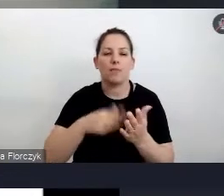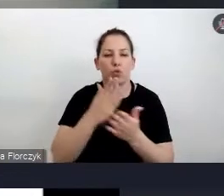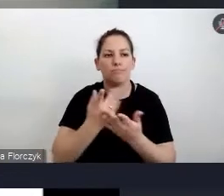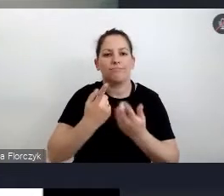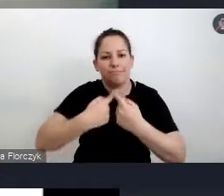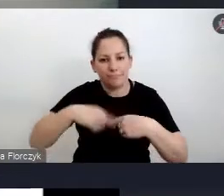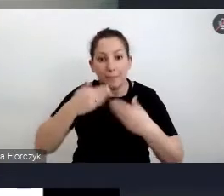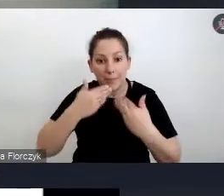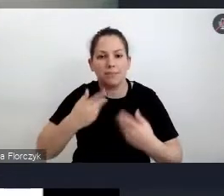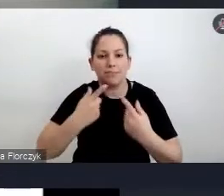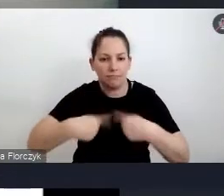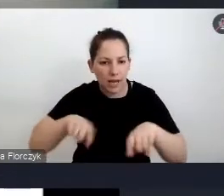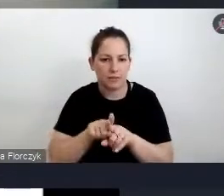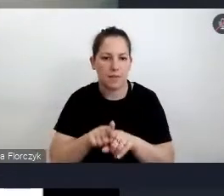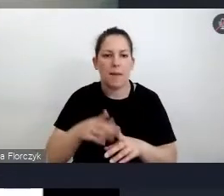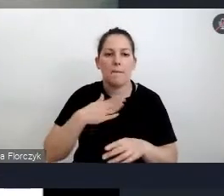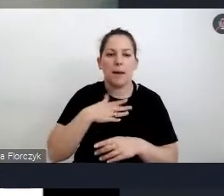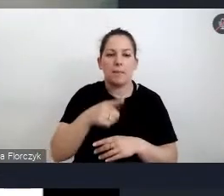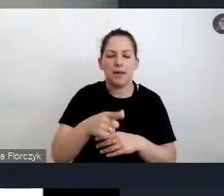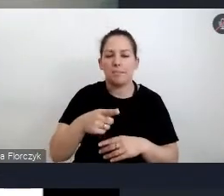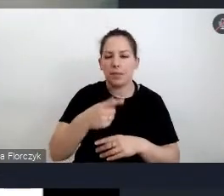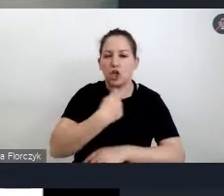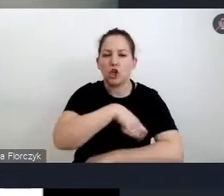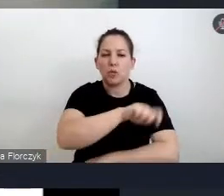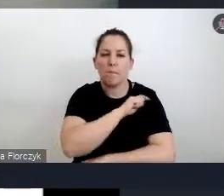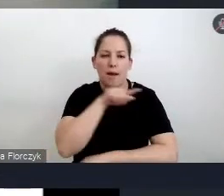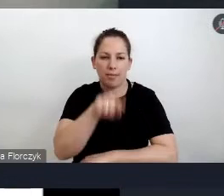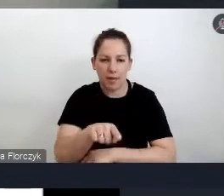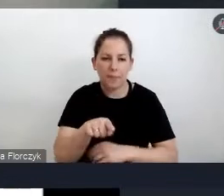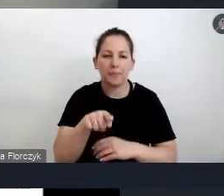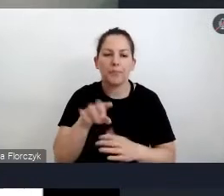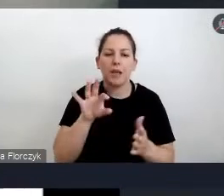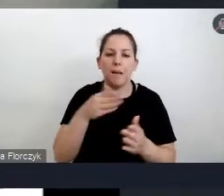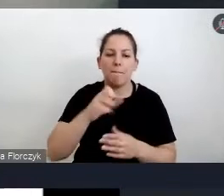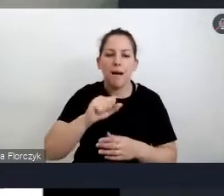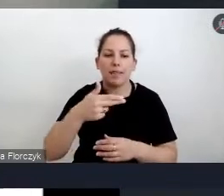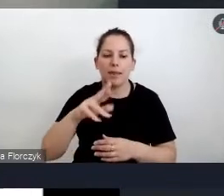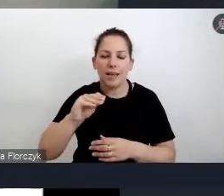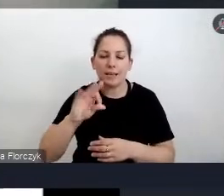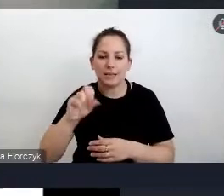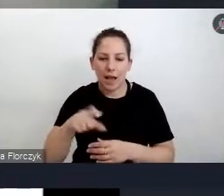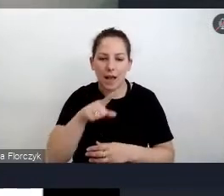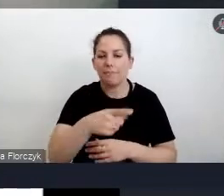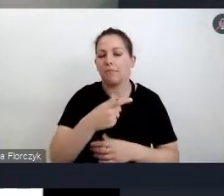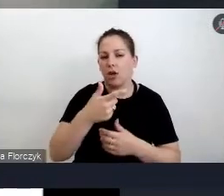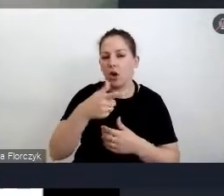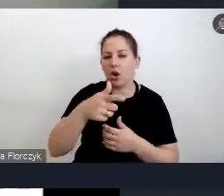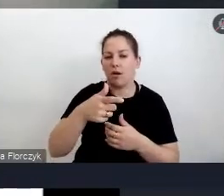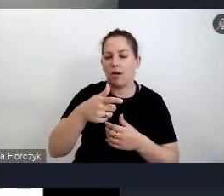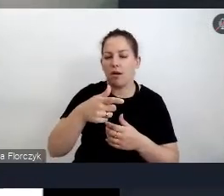Na przykład w Manresie w Hiszpanii misją jest stworzenie konkurencyjne i zrównoważonej gospodarki lokalnej,